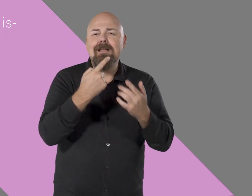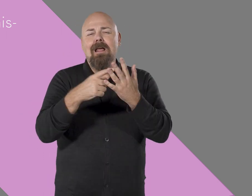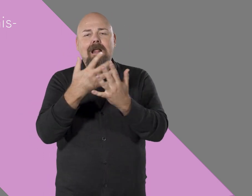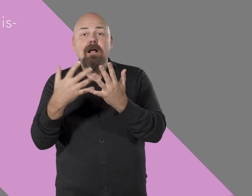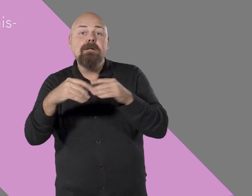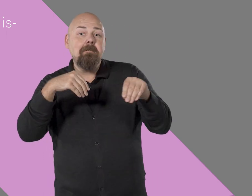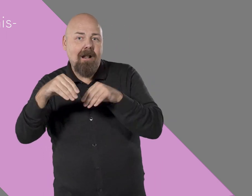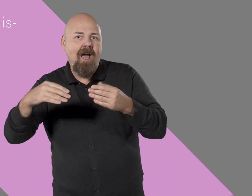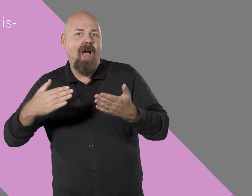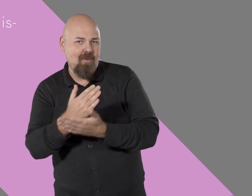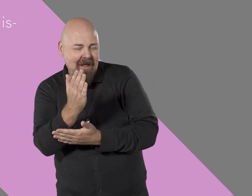ja pelien avulla.